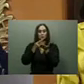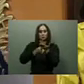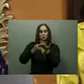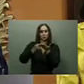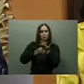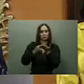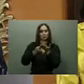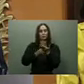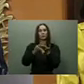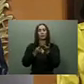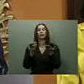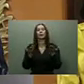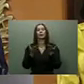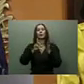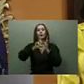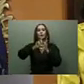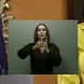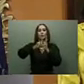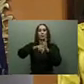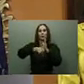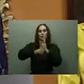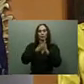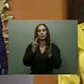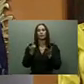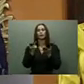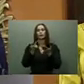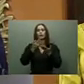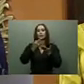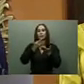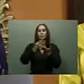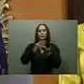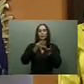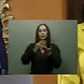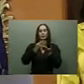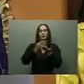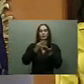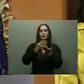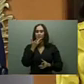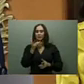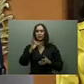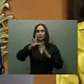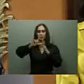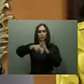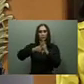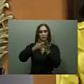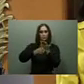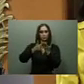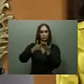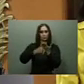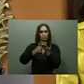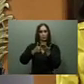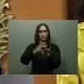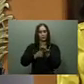al país, qué cumplió y qué le faltó por cumplir al presidente en el año que recién finaliza . A solo días de cumplirse un año del segundo